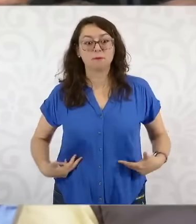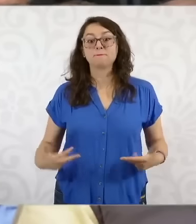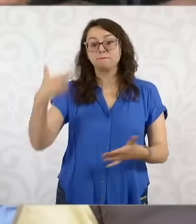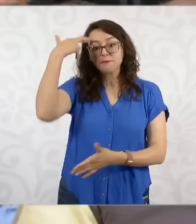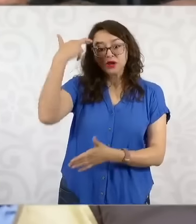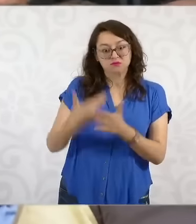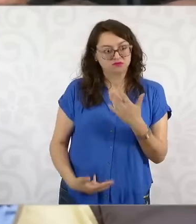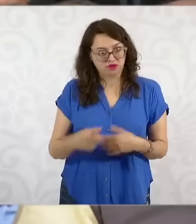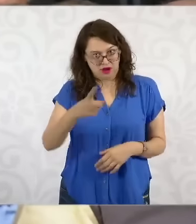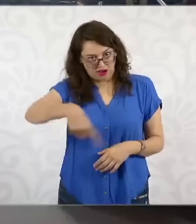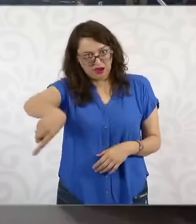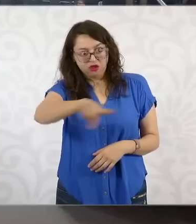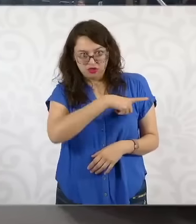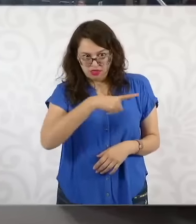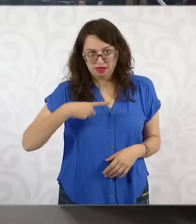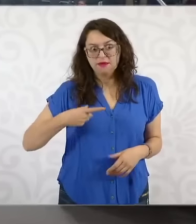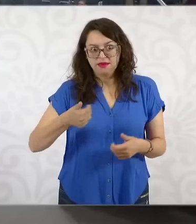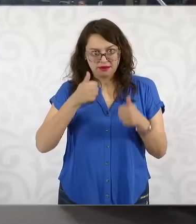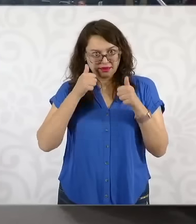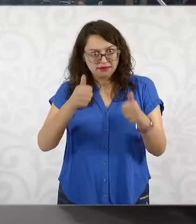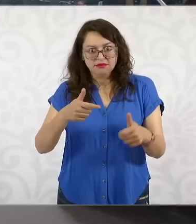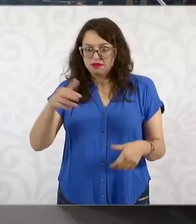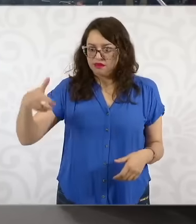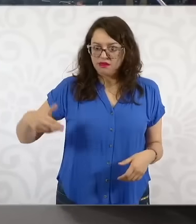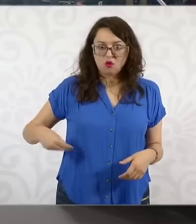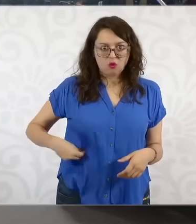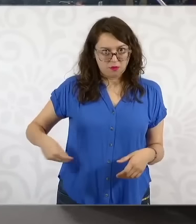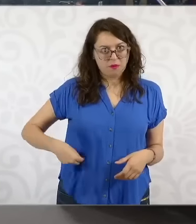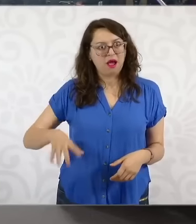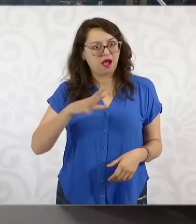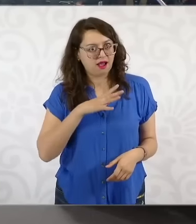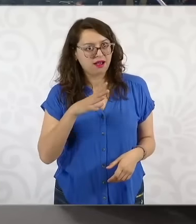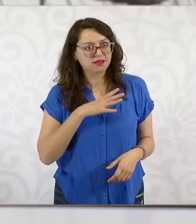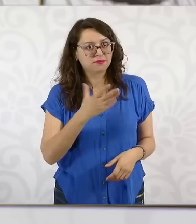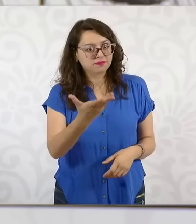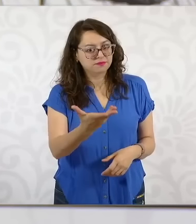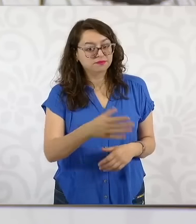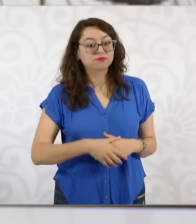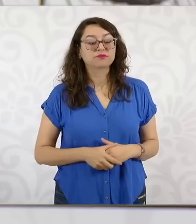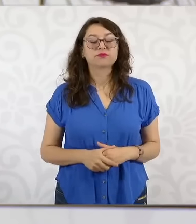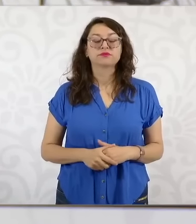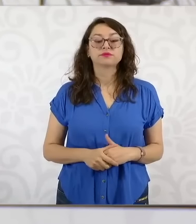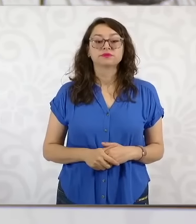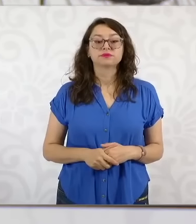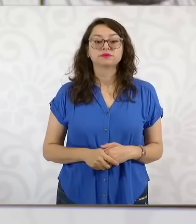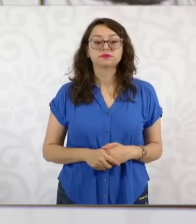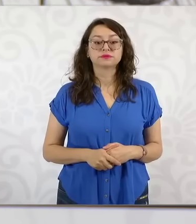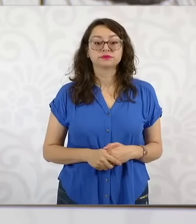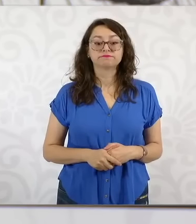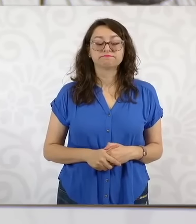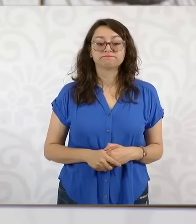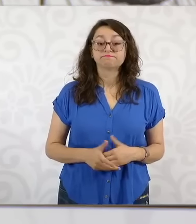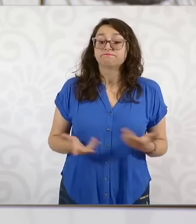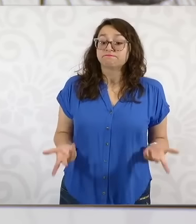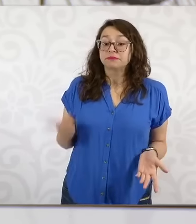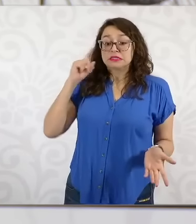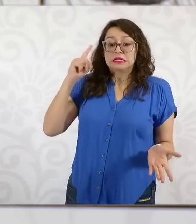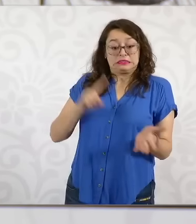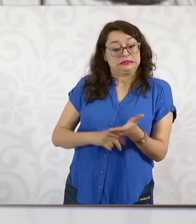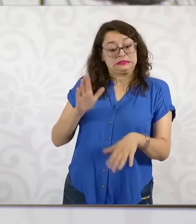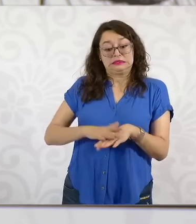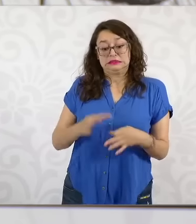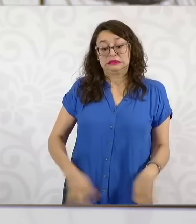sobre eso. Presidente, yo creo que lo más importante es eh el debate y hacer conciencia.